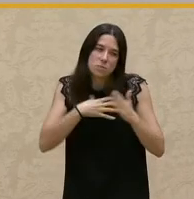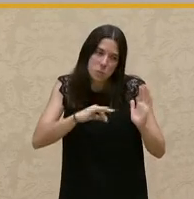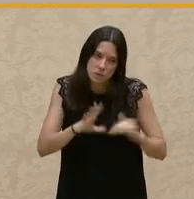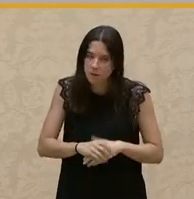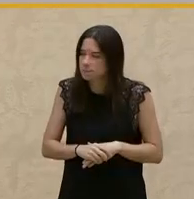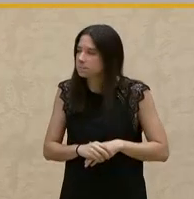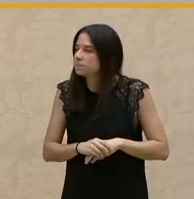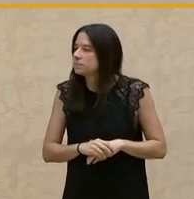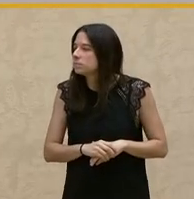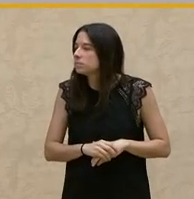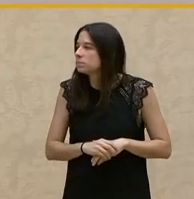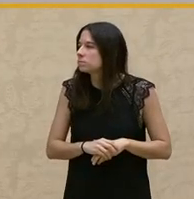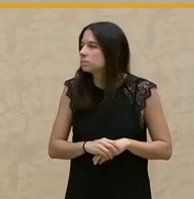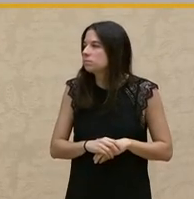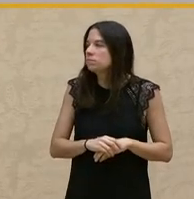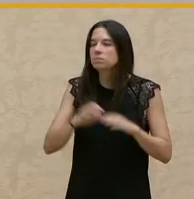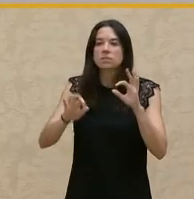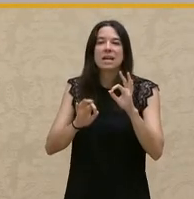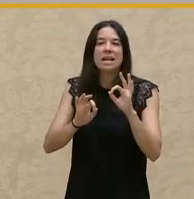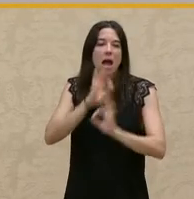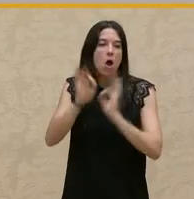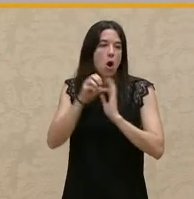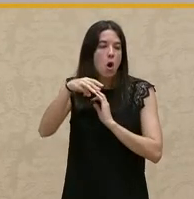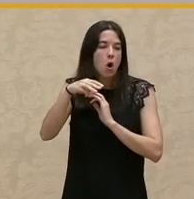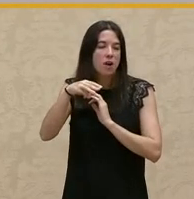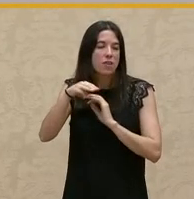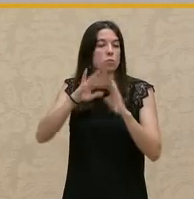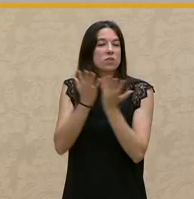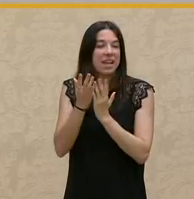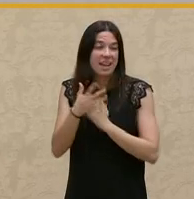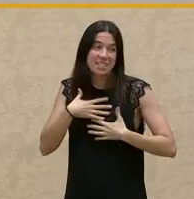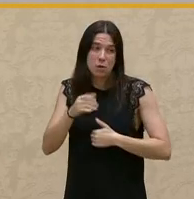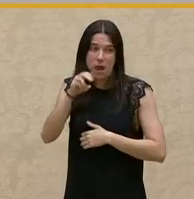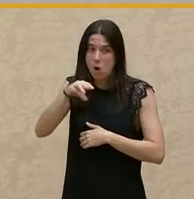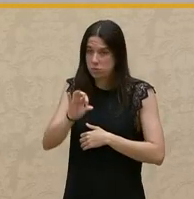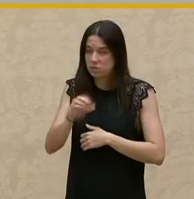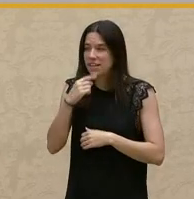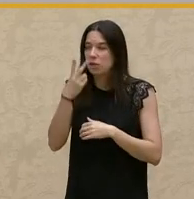ya lo dijo la Organización Mundial de la Salud en 2009. Todas estas patologías, toda esta ceguera